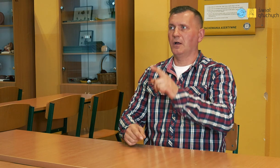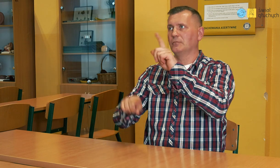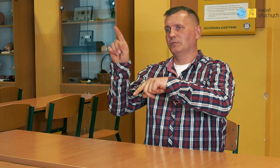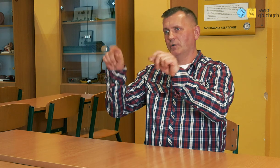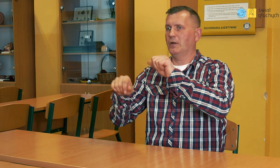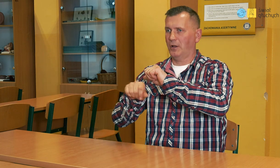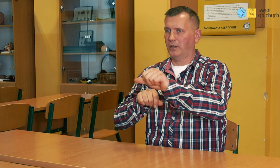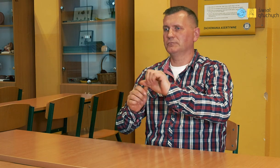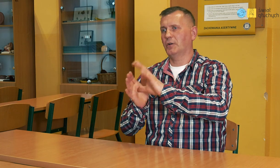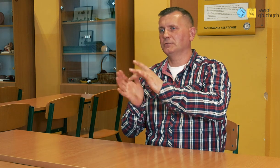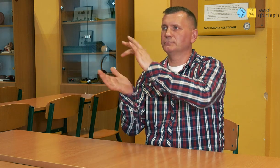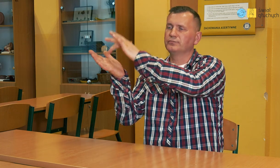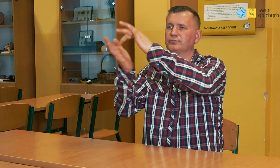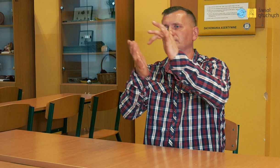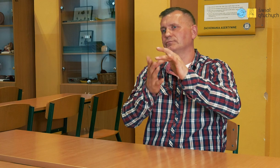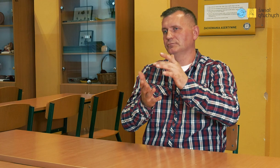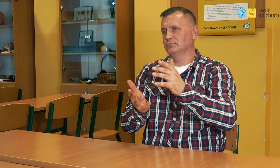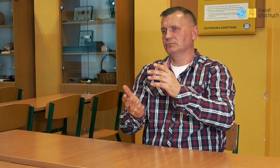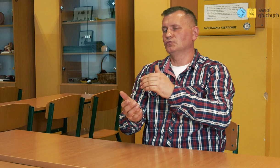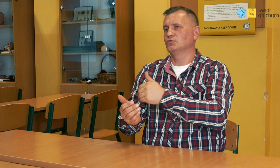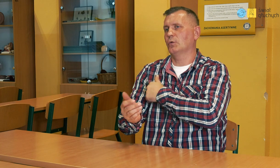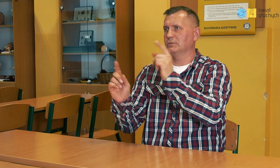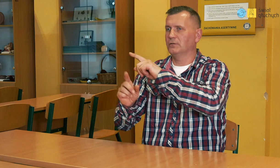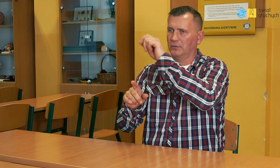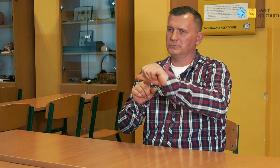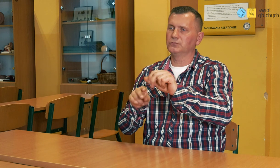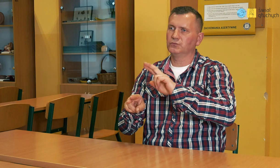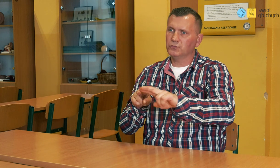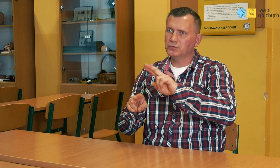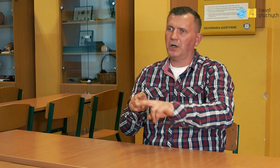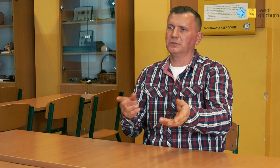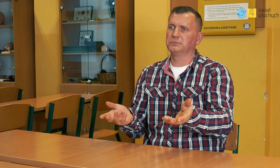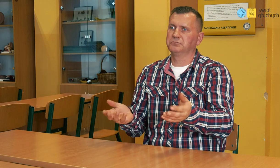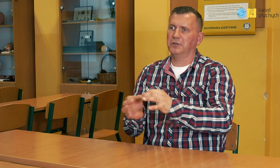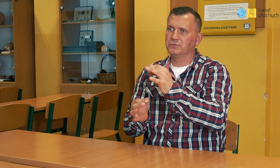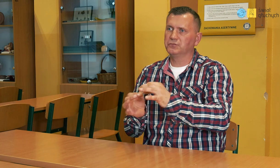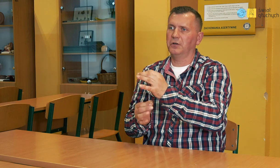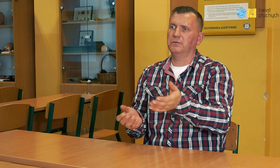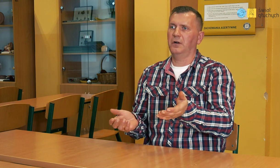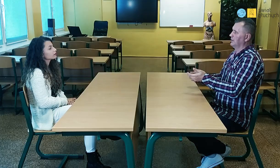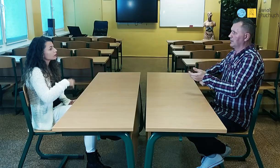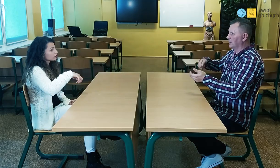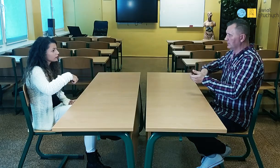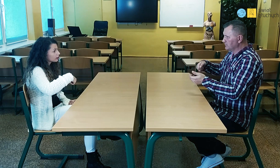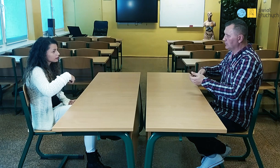W innych szkołach były inne zawody takie jak ślusarz, krawiec. Kucharz?